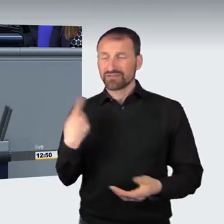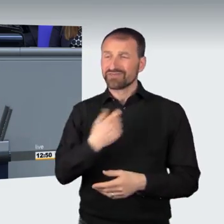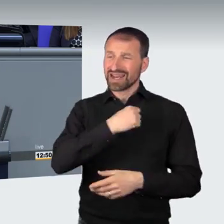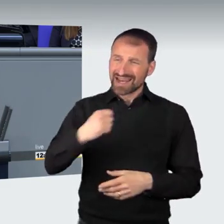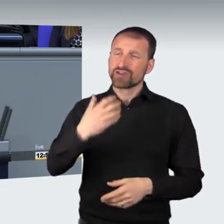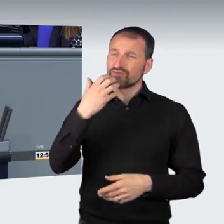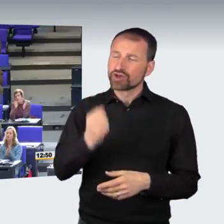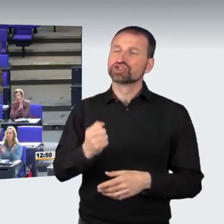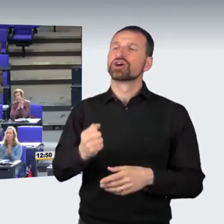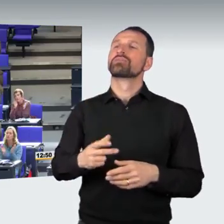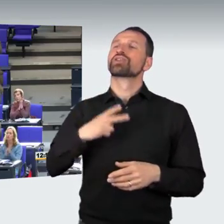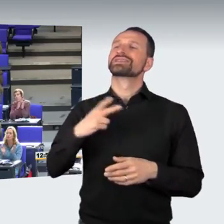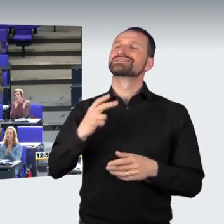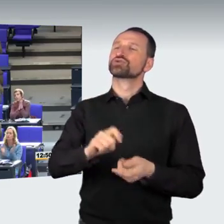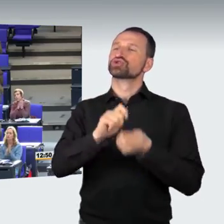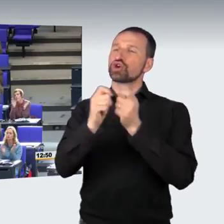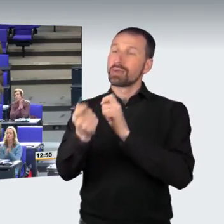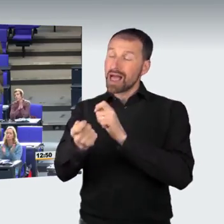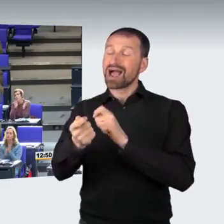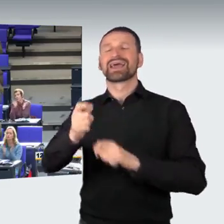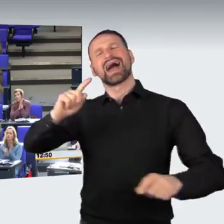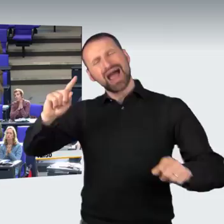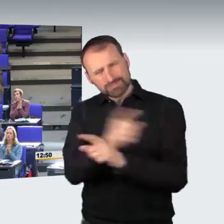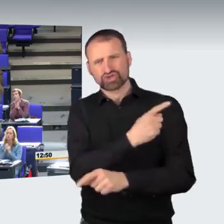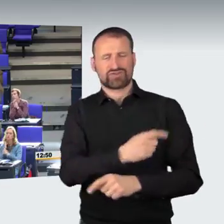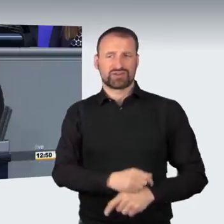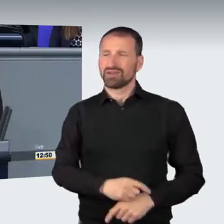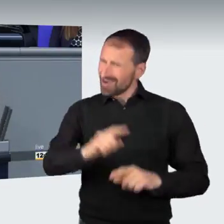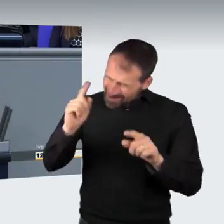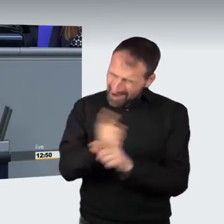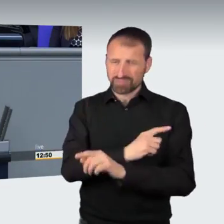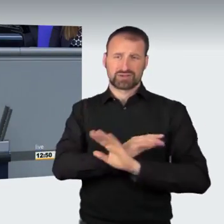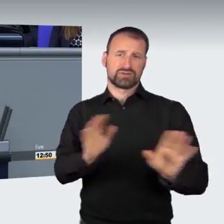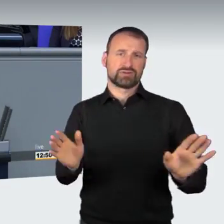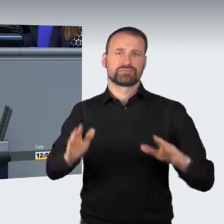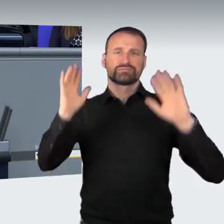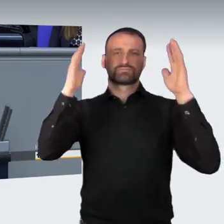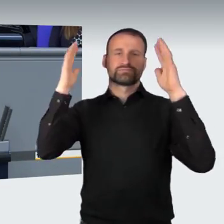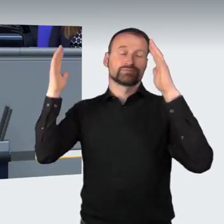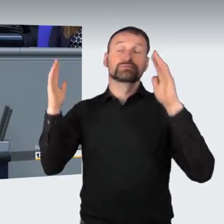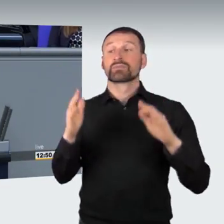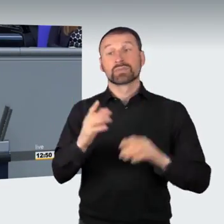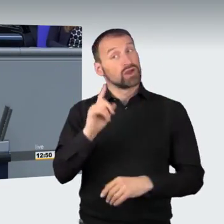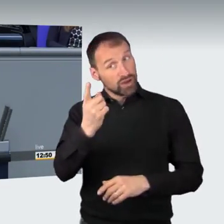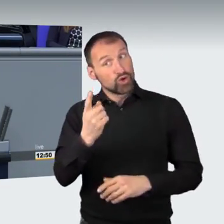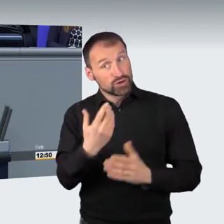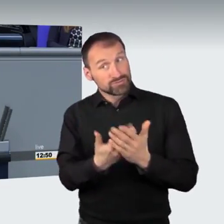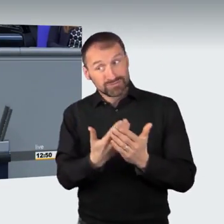(Applaus) Das Beispiel München zeigt auch, dass die Instrumente,